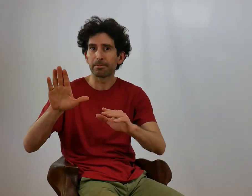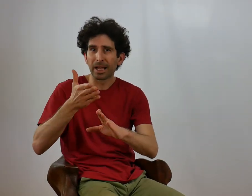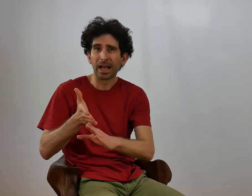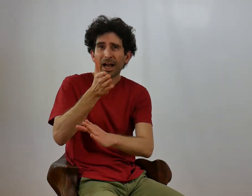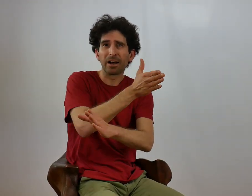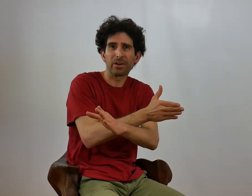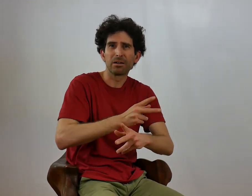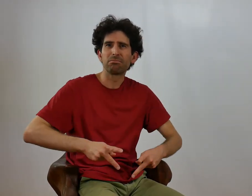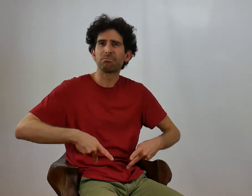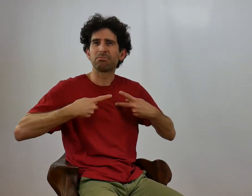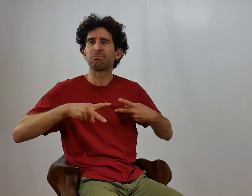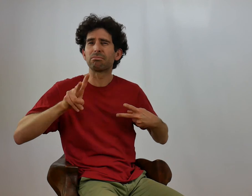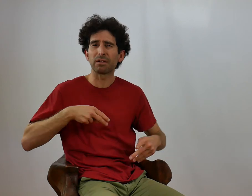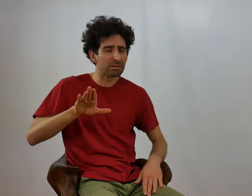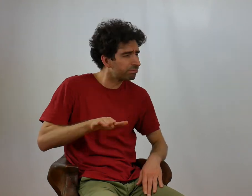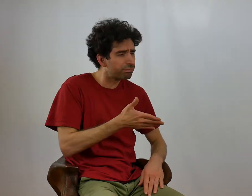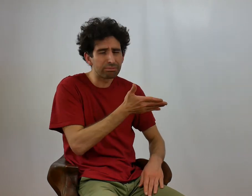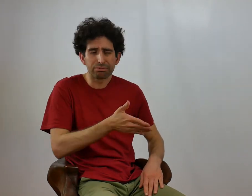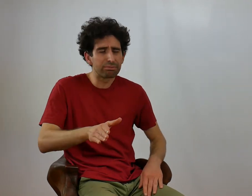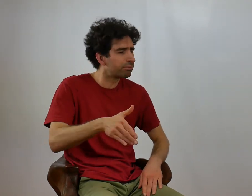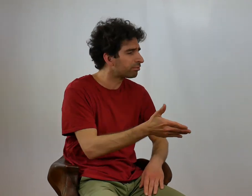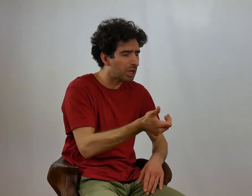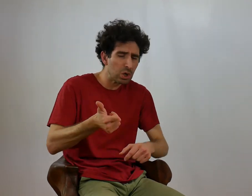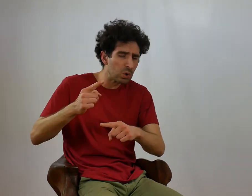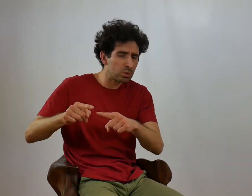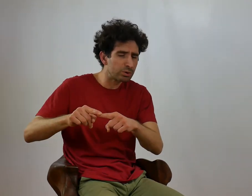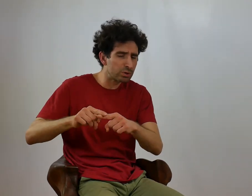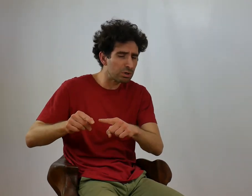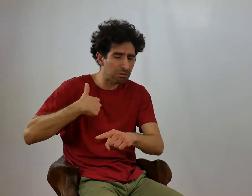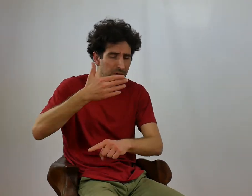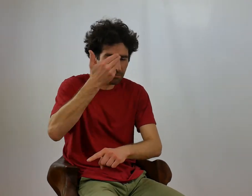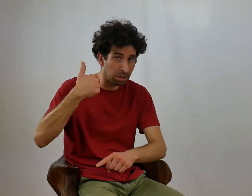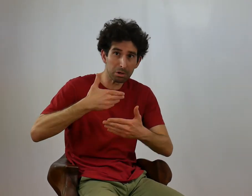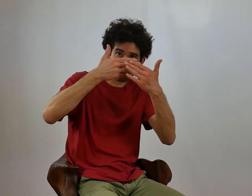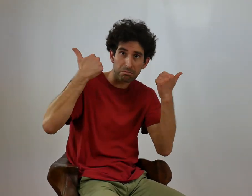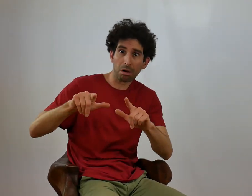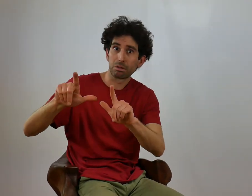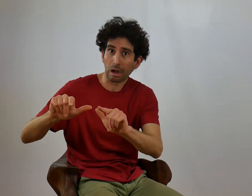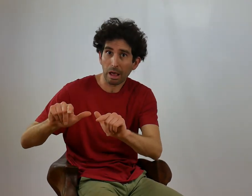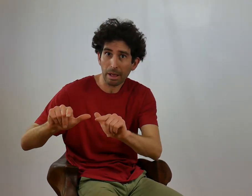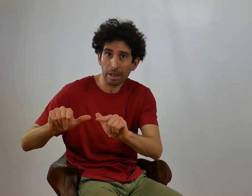Mais avant, durant ma vie, je ne savais même pas que je ne savais pas cette chose.